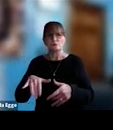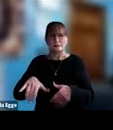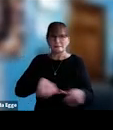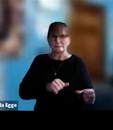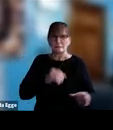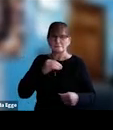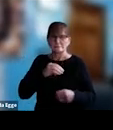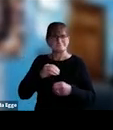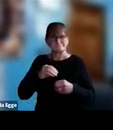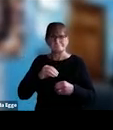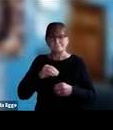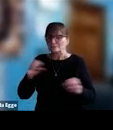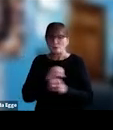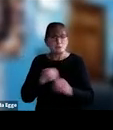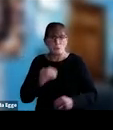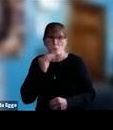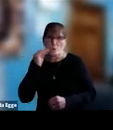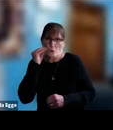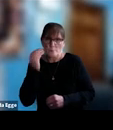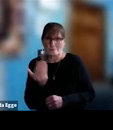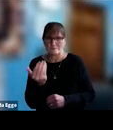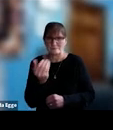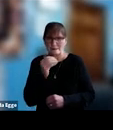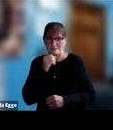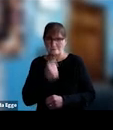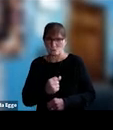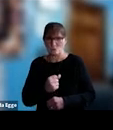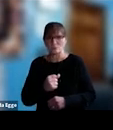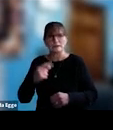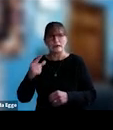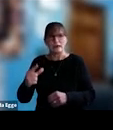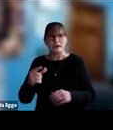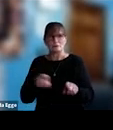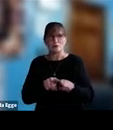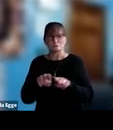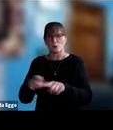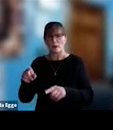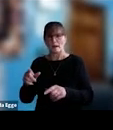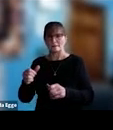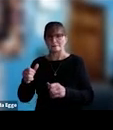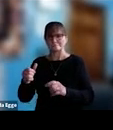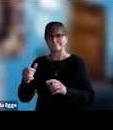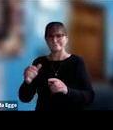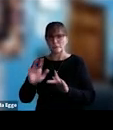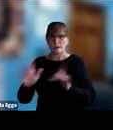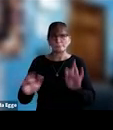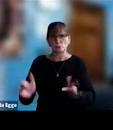y ha sufrido agresiones sexuales y físicas con regularidad. Estas sustancias la ayudan a escapar de sus síntomas. Voy a decírselos ahora mismo,